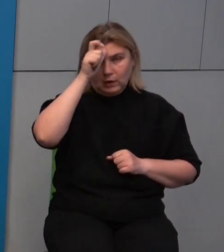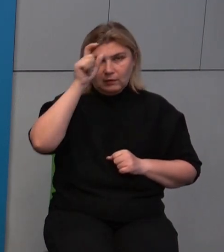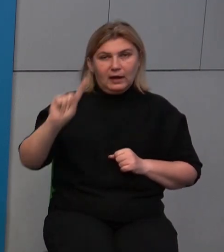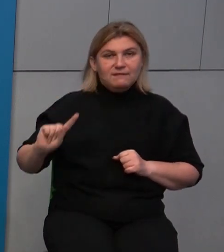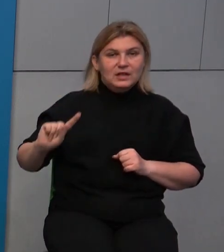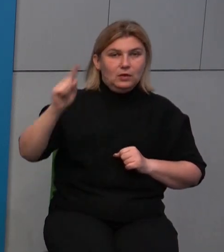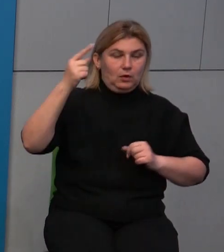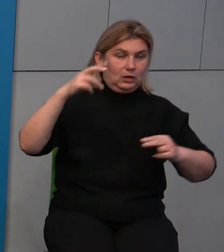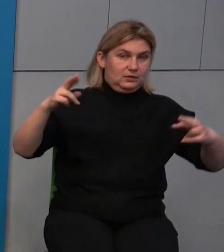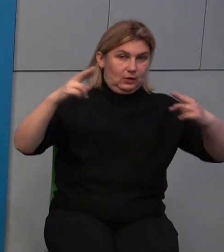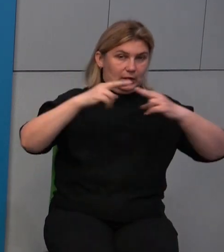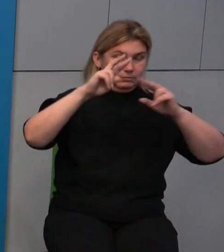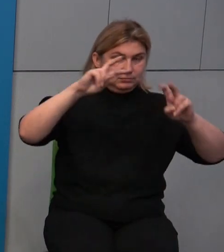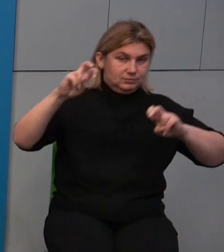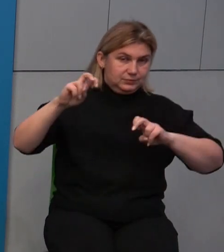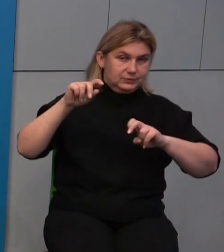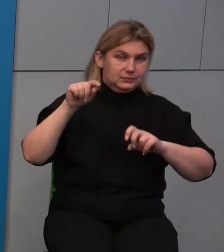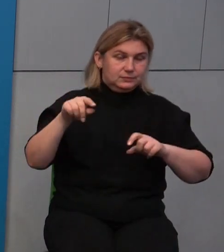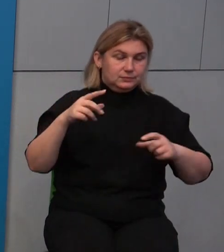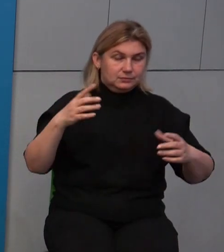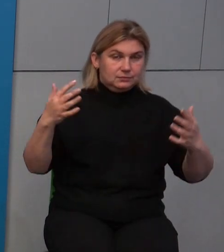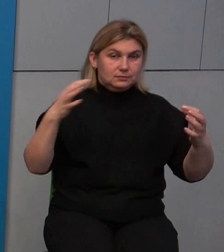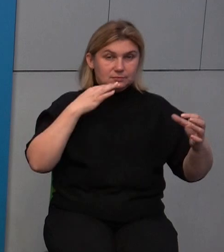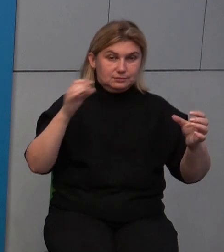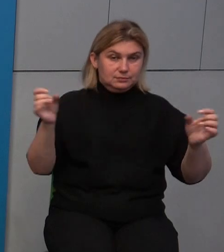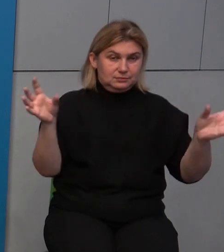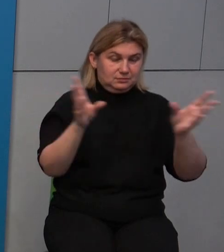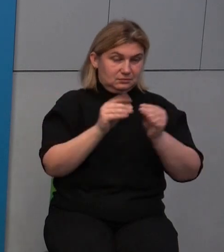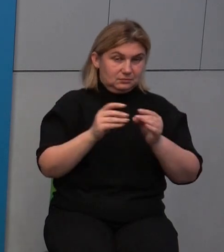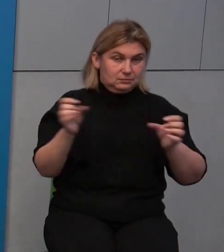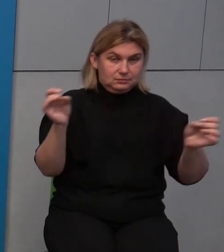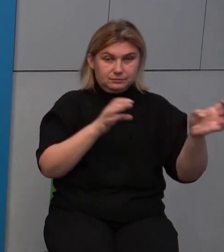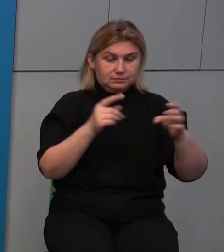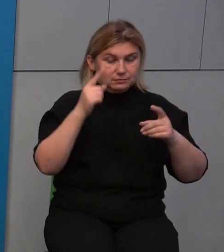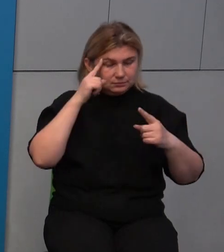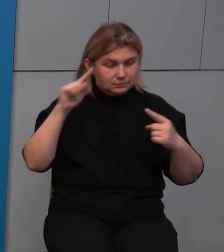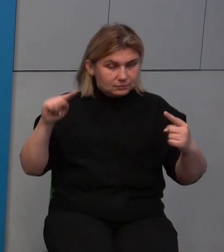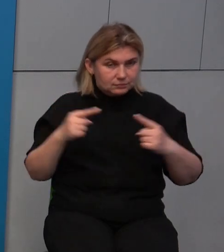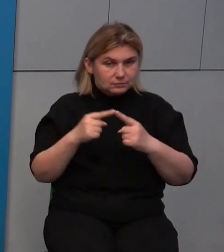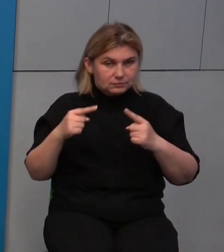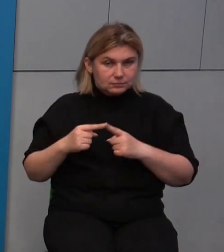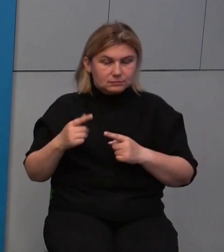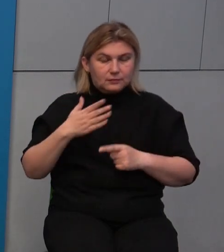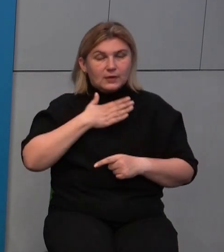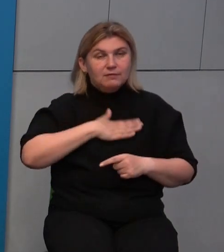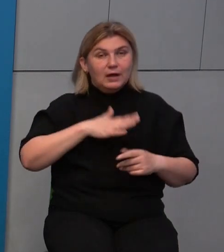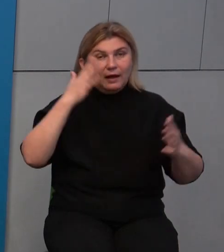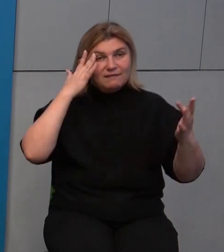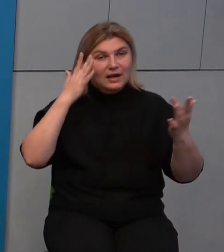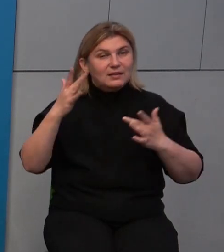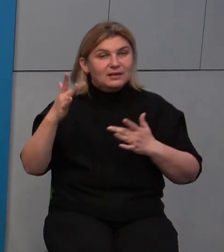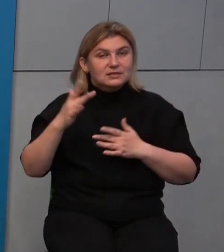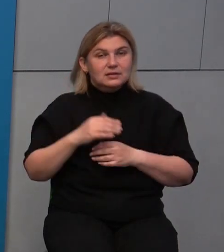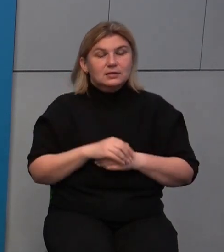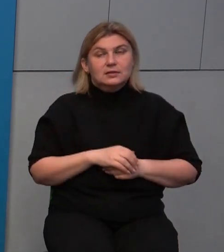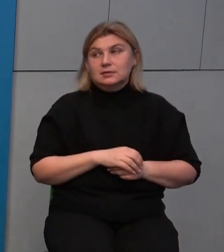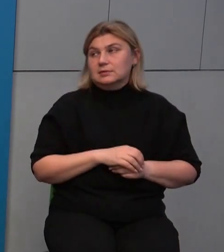Czy to jest intencjonalna gra z tym skojarzeniem dla wielbicieli fantastyki? Czy to tak wyszło przypadkiem?